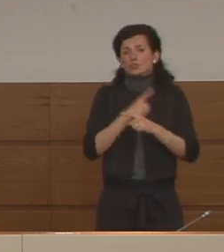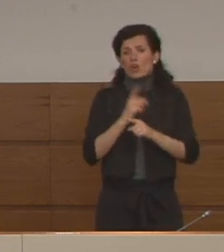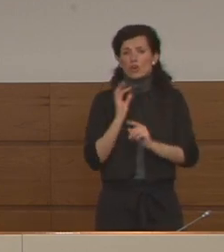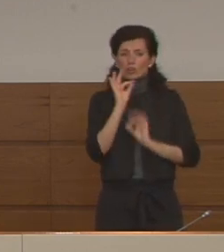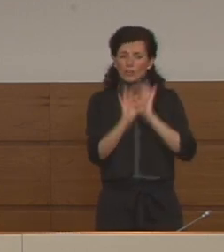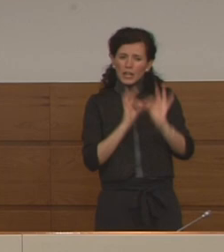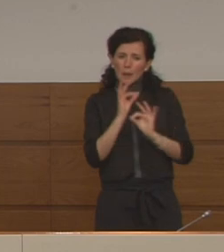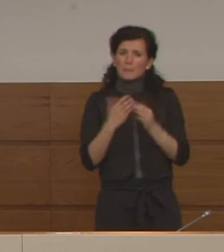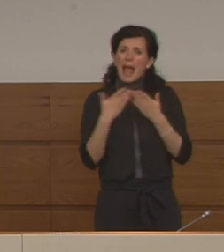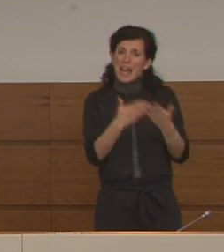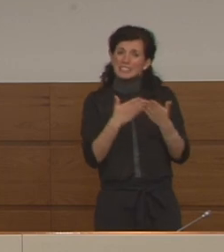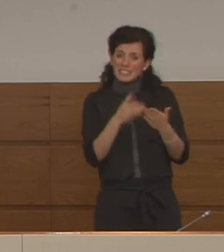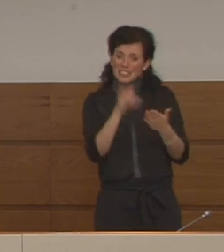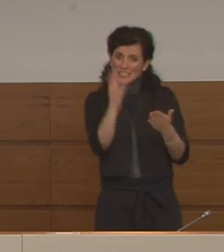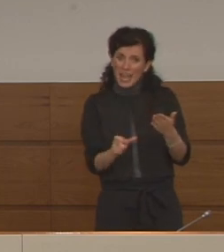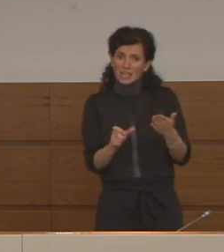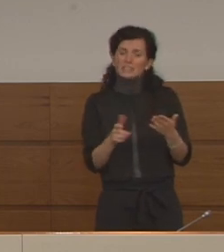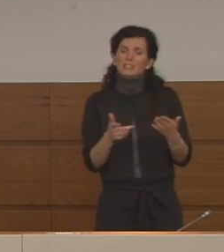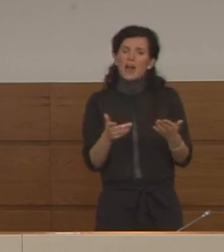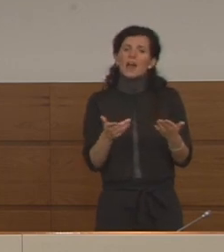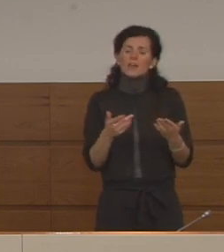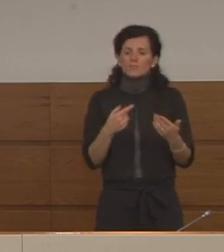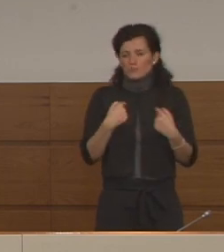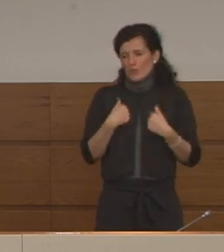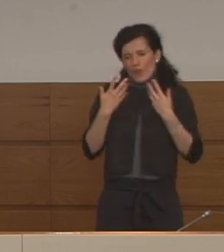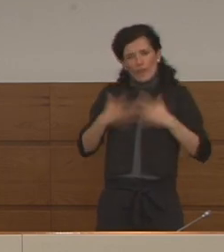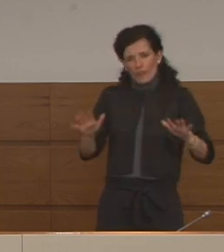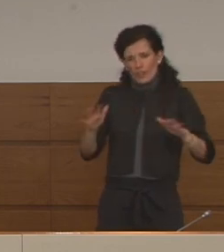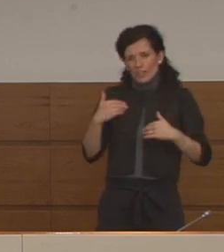Io ho finito, Angelo, e ti ringrazio per